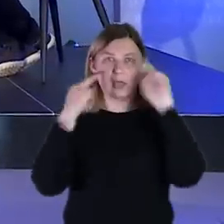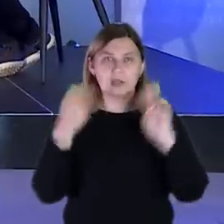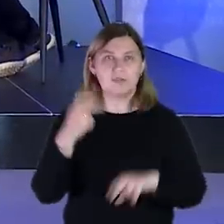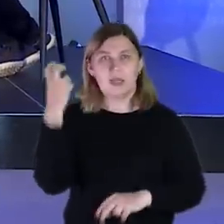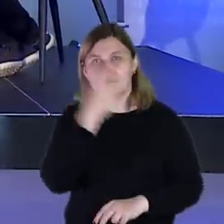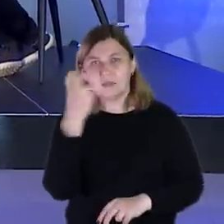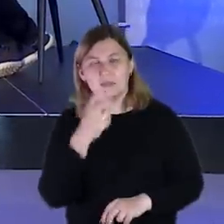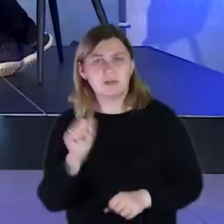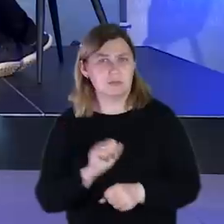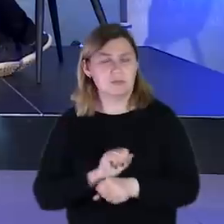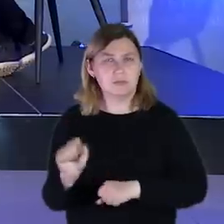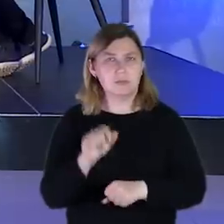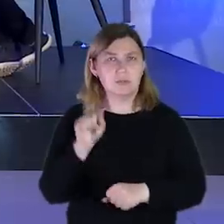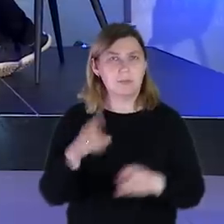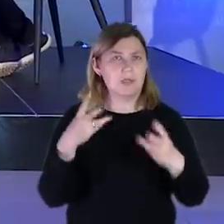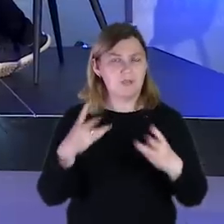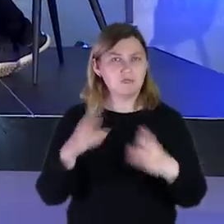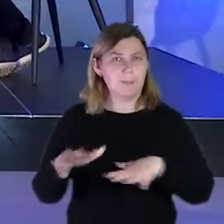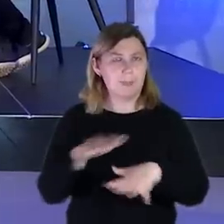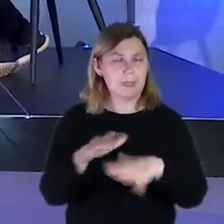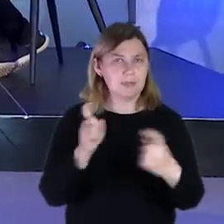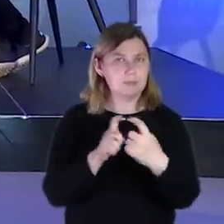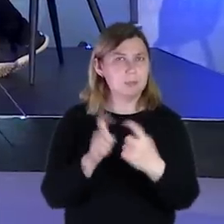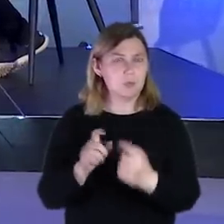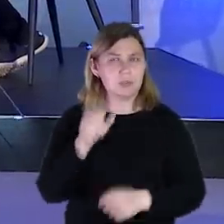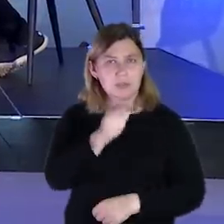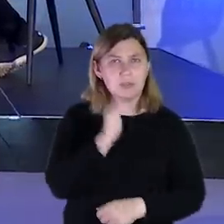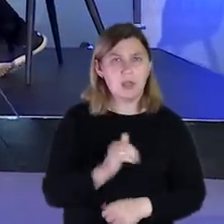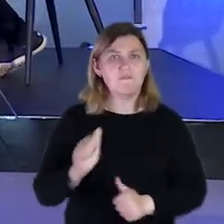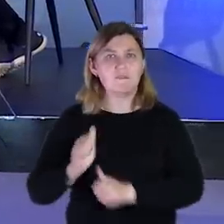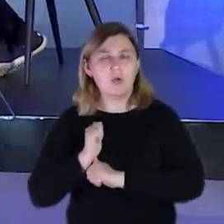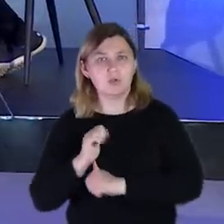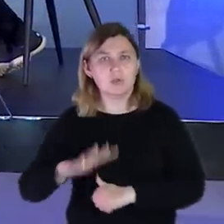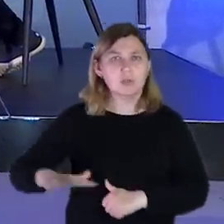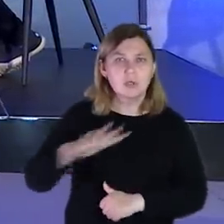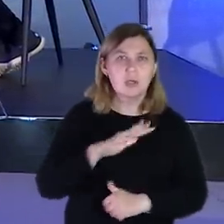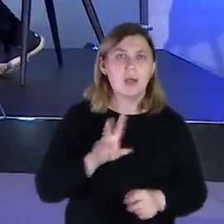interesowały się tymi newralgicznymi punktami, czyli sferami wojskowości, sferami produkcji